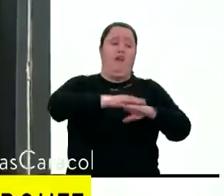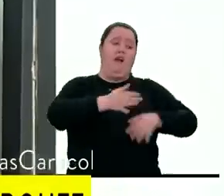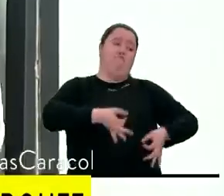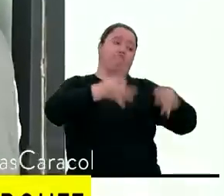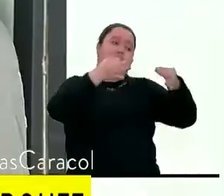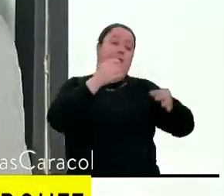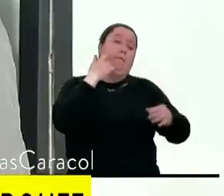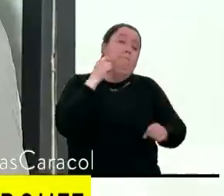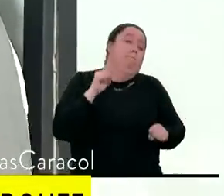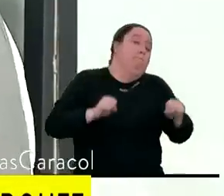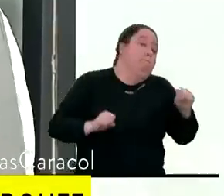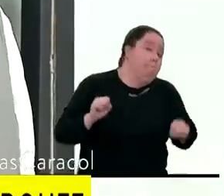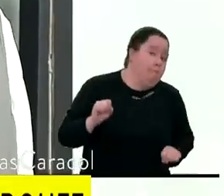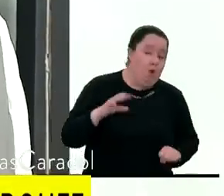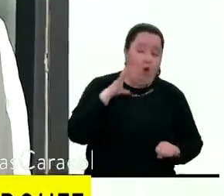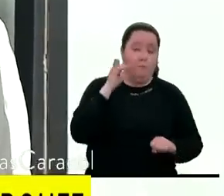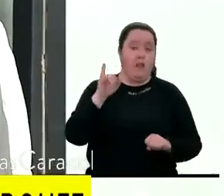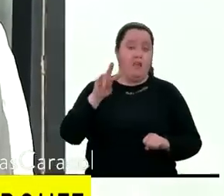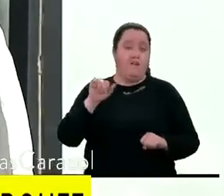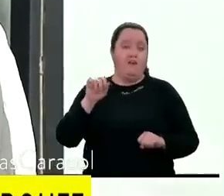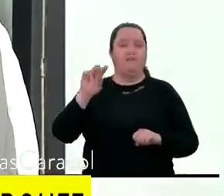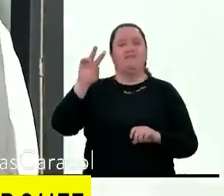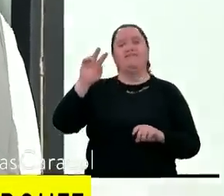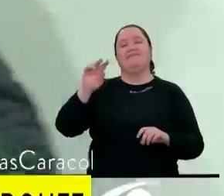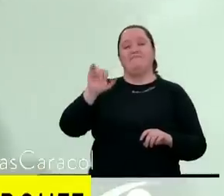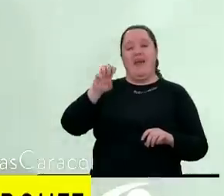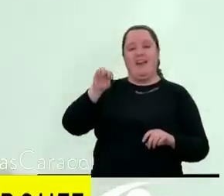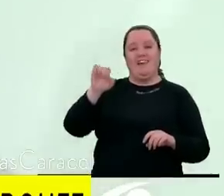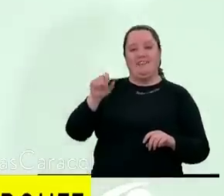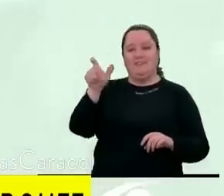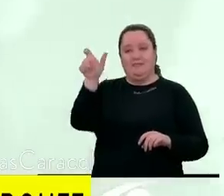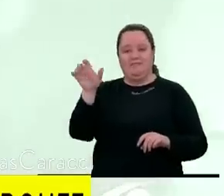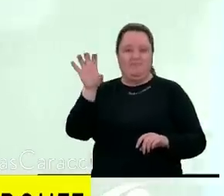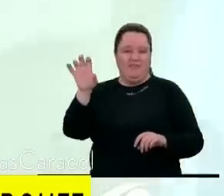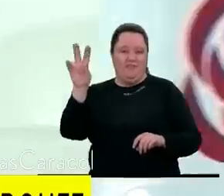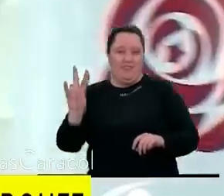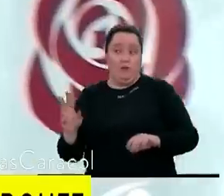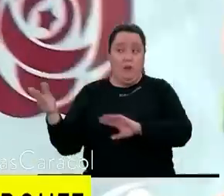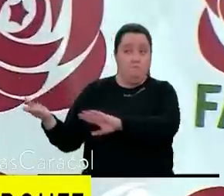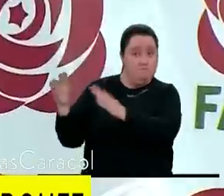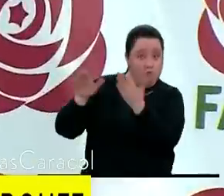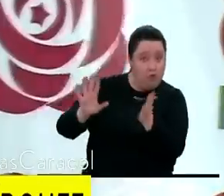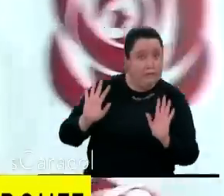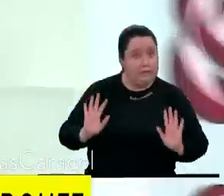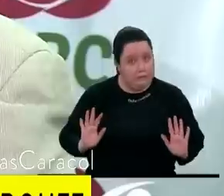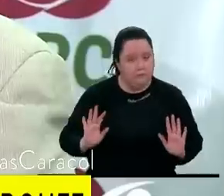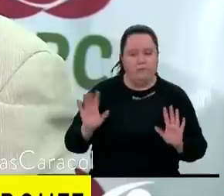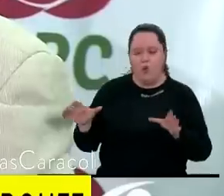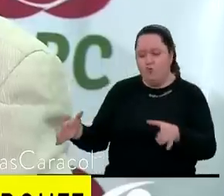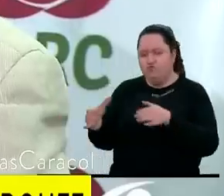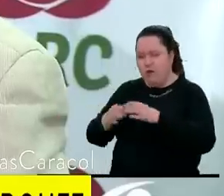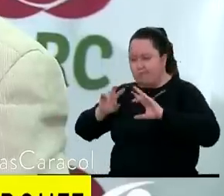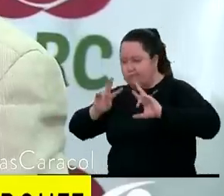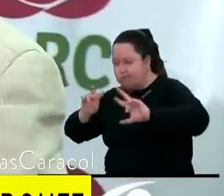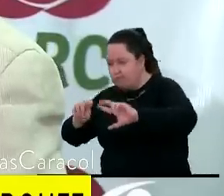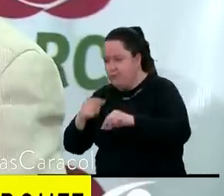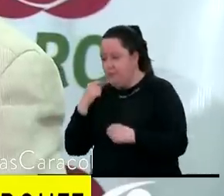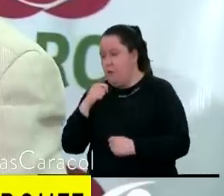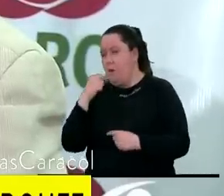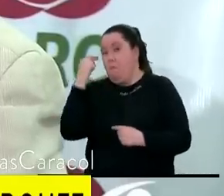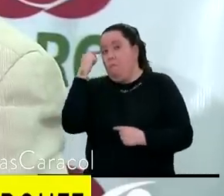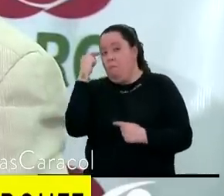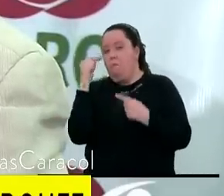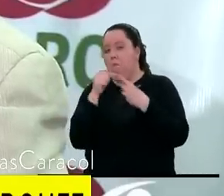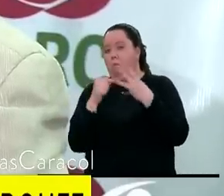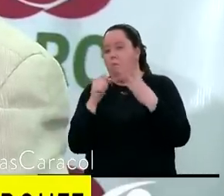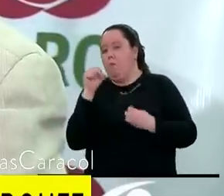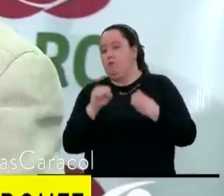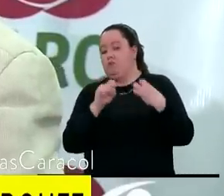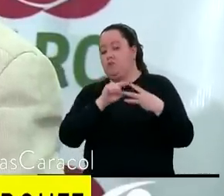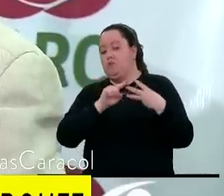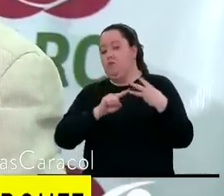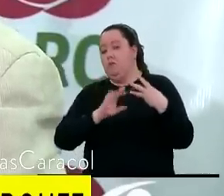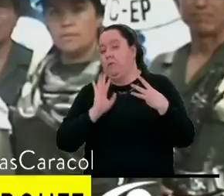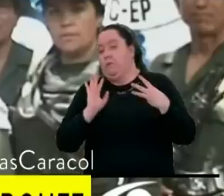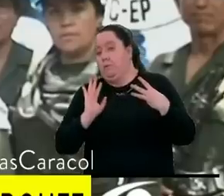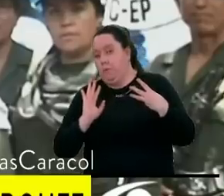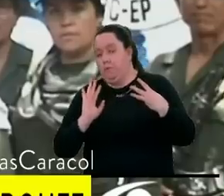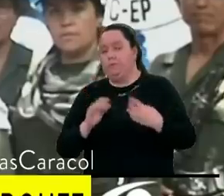con vida, los detalles a